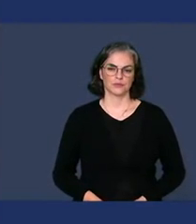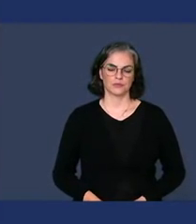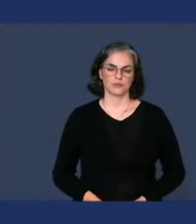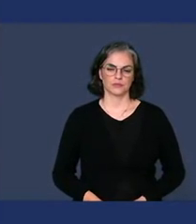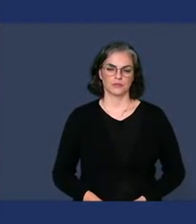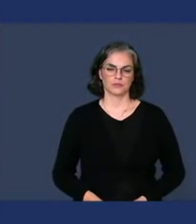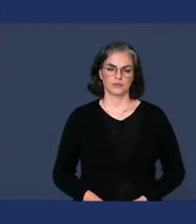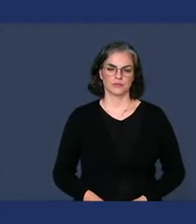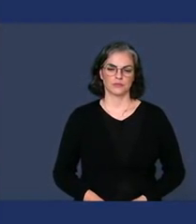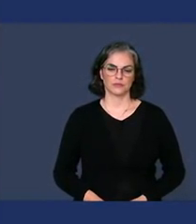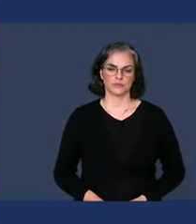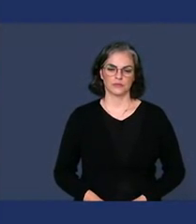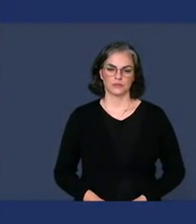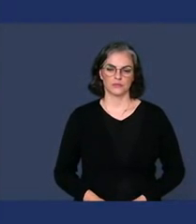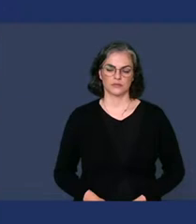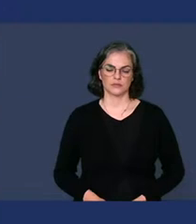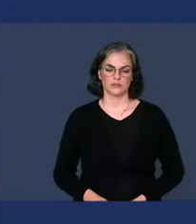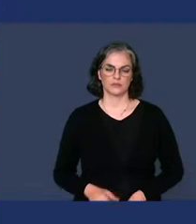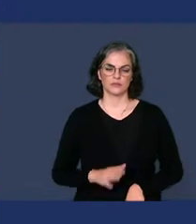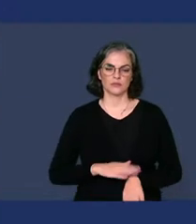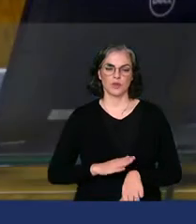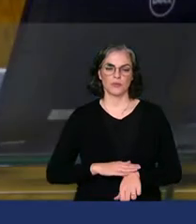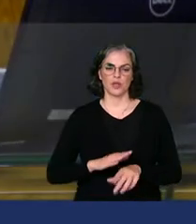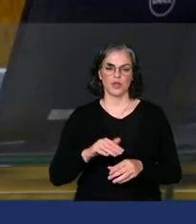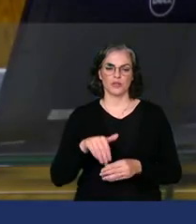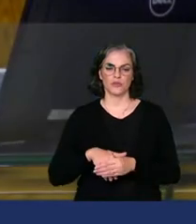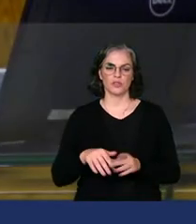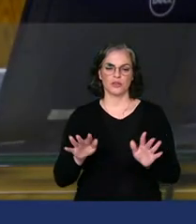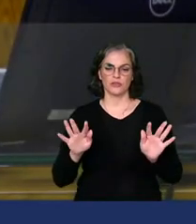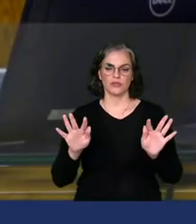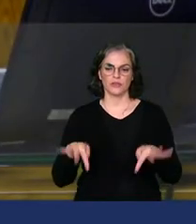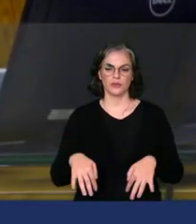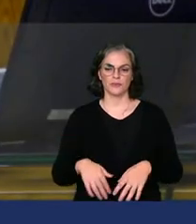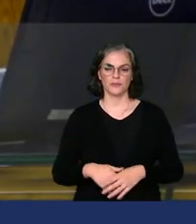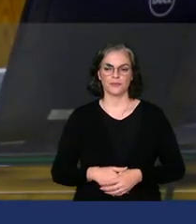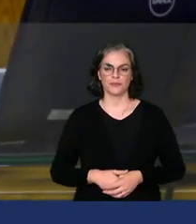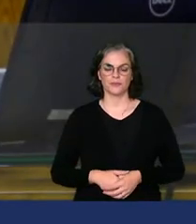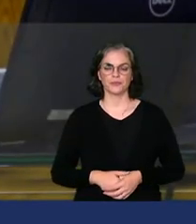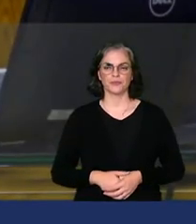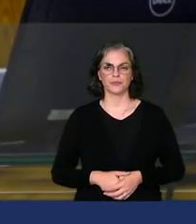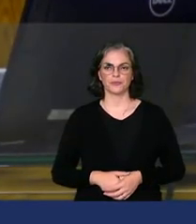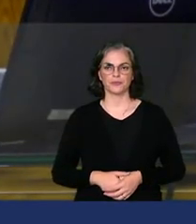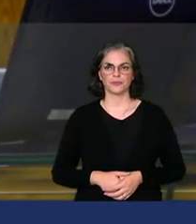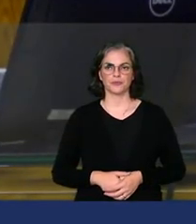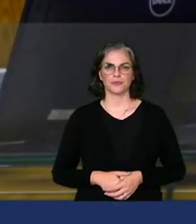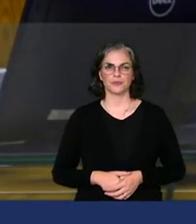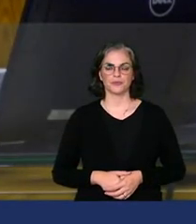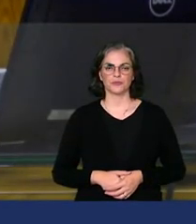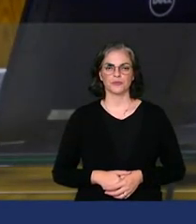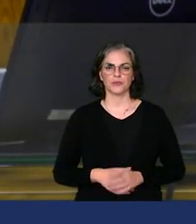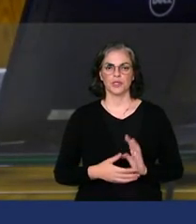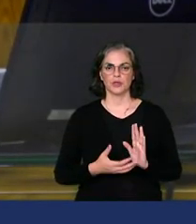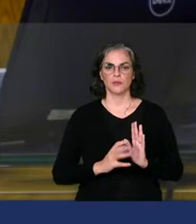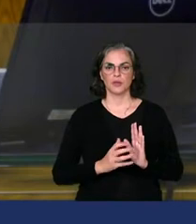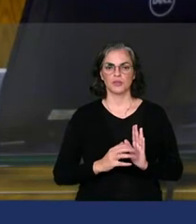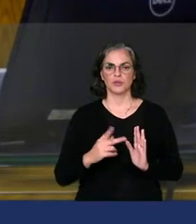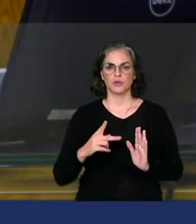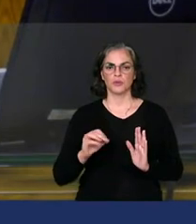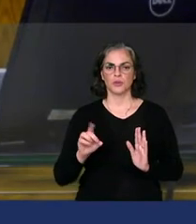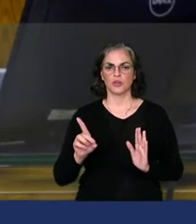RIA. ENTÃO ENTÃO É ... ESTÁ ENCERRADA A VOTAÇÃO. -- [DEPUTADO]: PODEMOS, PRESIDENTE. -- [PRESIDENTE]: PODEMOS,